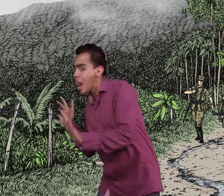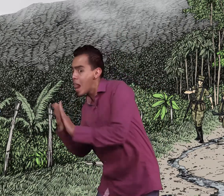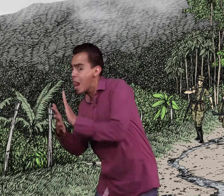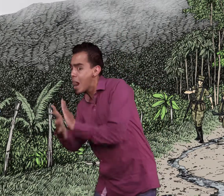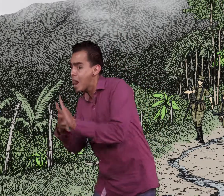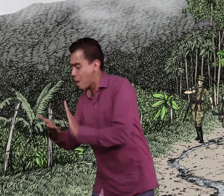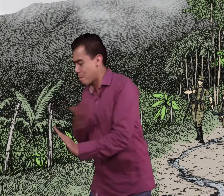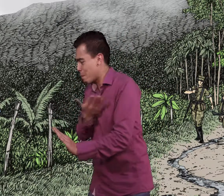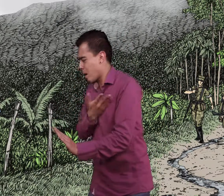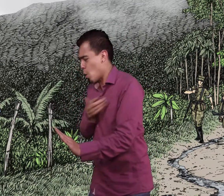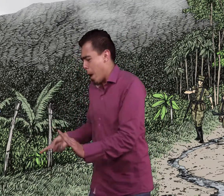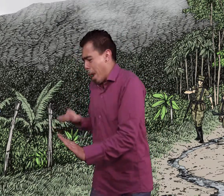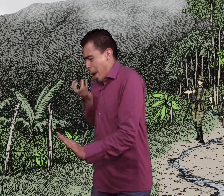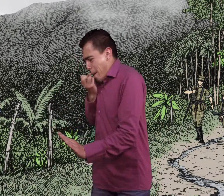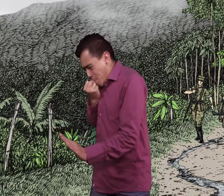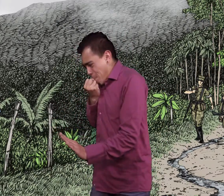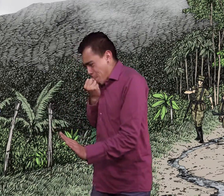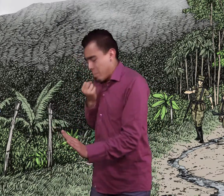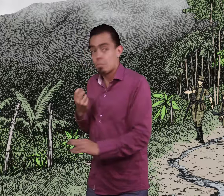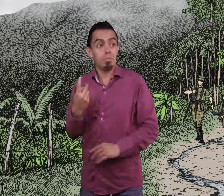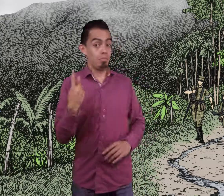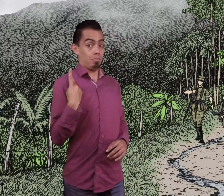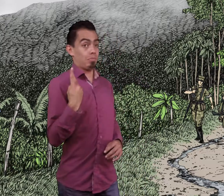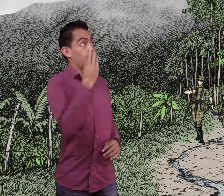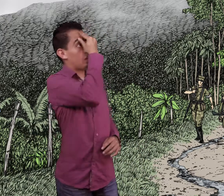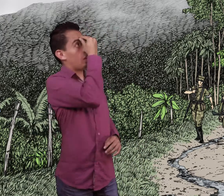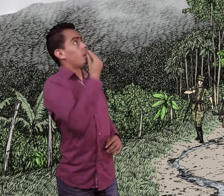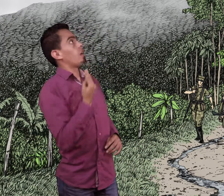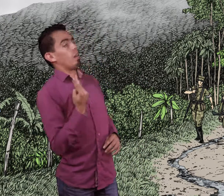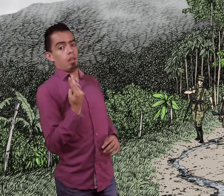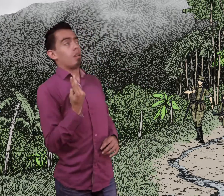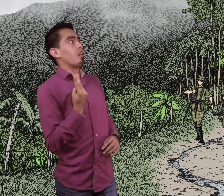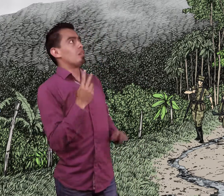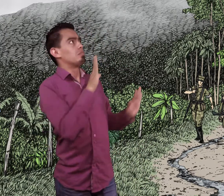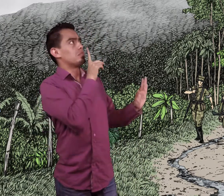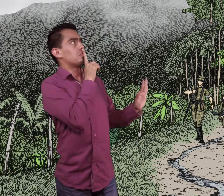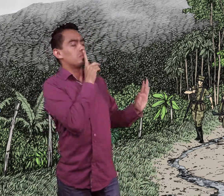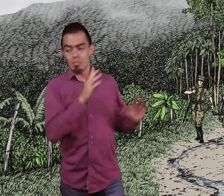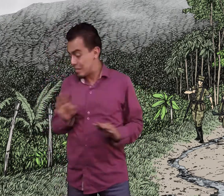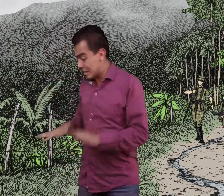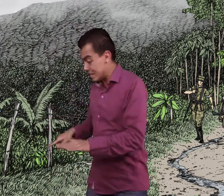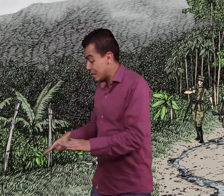A cambio de no contar, nos prometió que nos llevaría a la Chorrera,